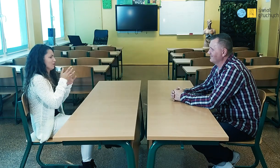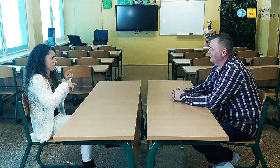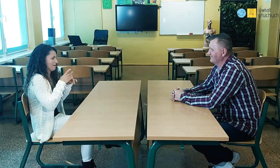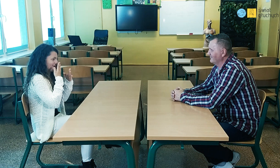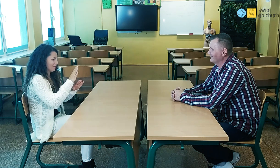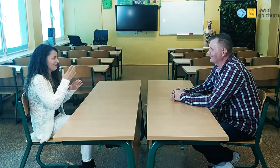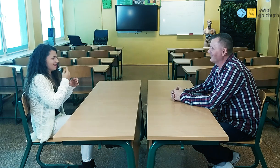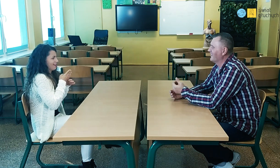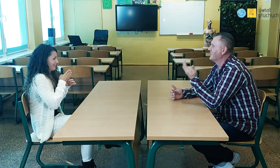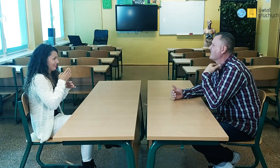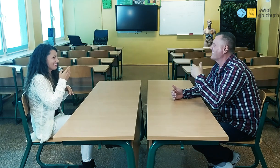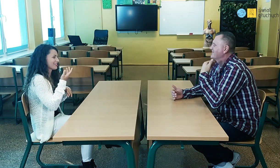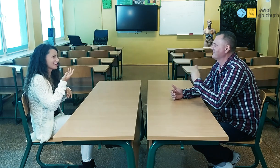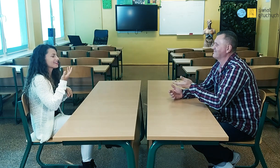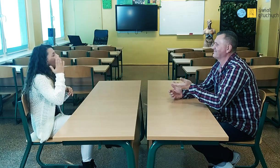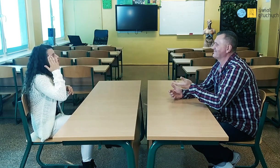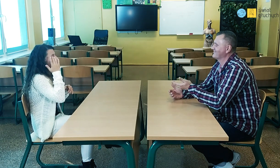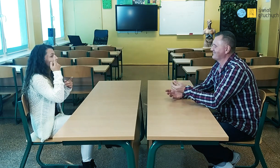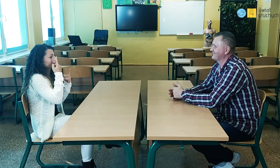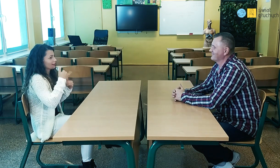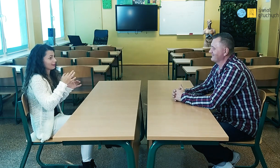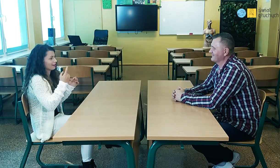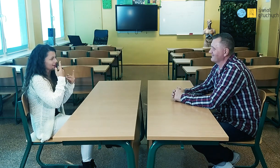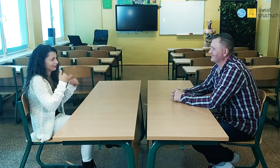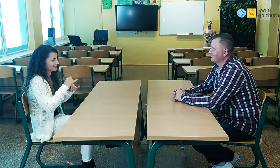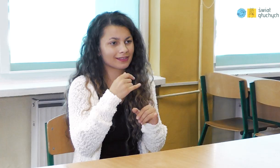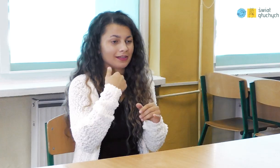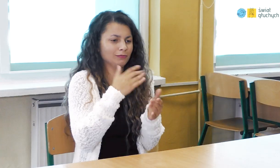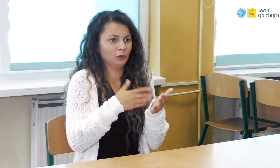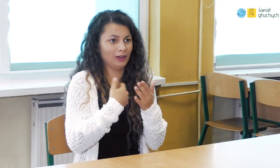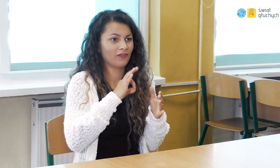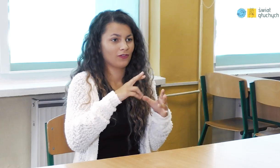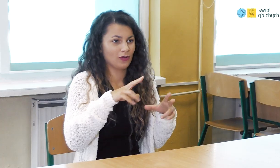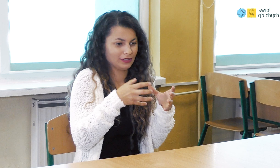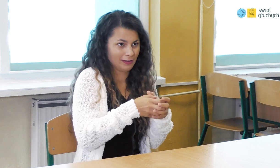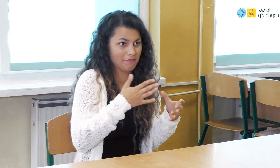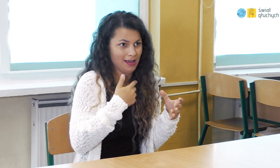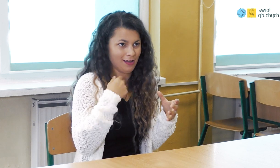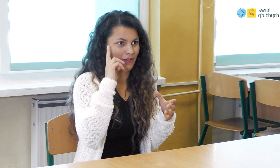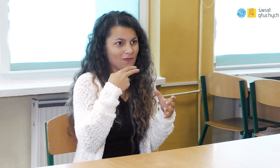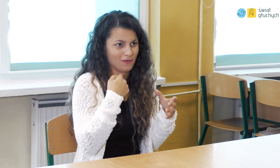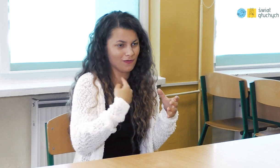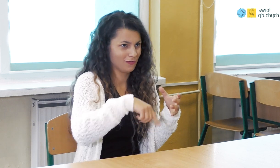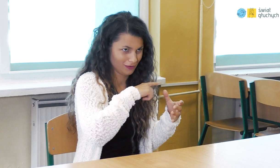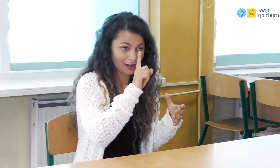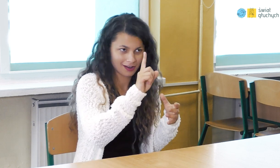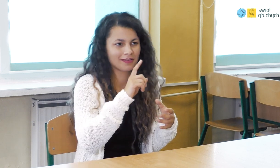Lepiej jest otwarcie migać, nie ukrywać się z tym. Tak, ale dawniej było inaczej. Wiem, wiem. Teraz myślenie jest inne. Na przykład u mnie w rodzinie są wszyscy głusi.